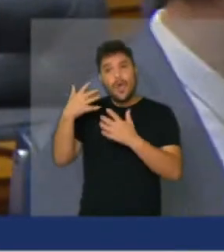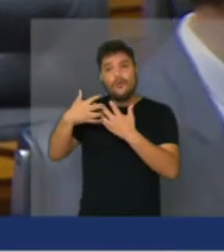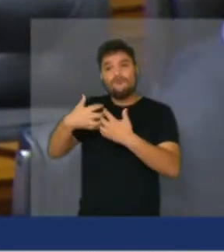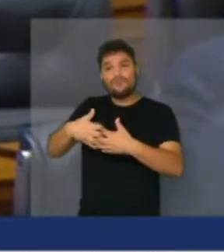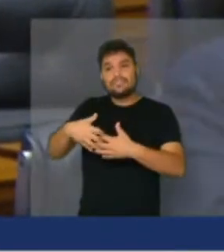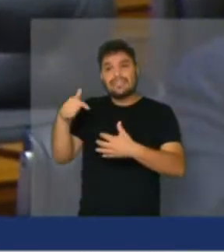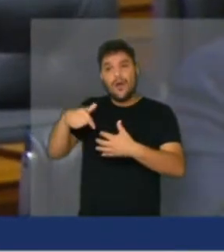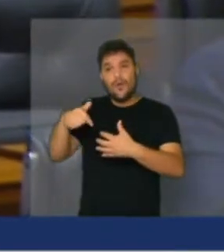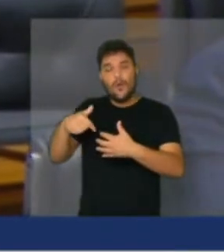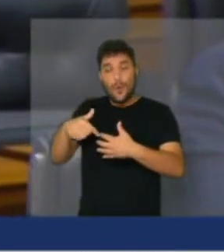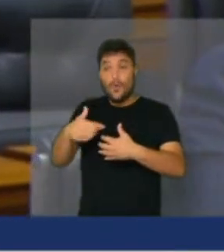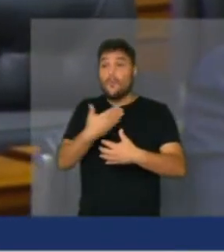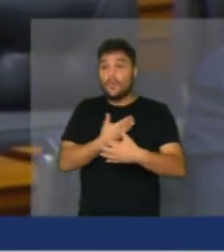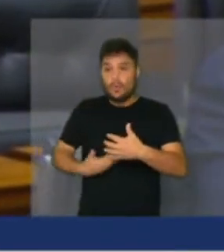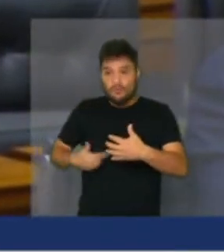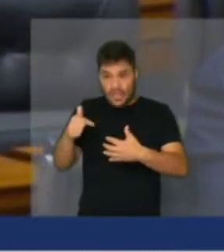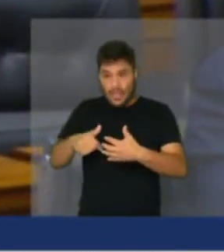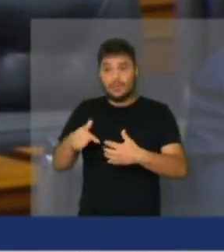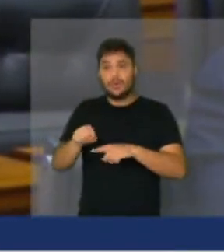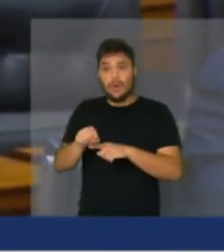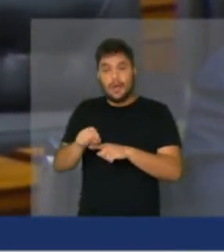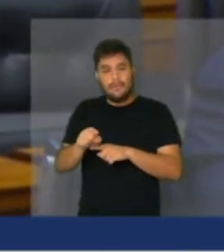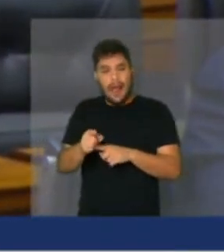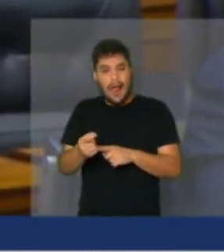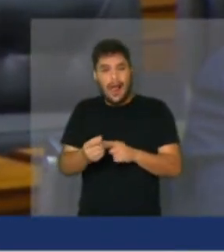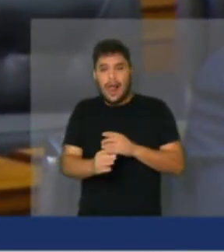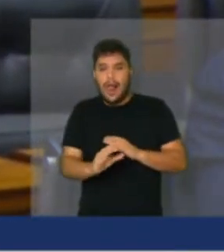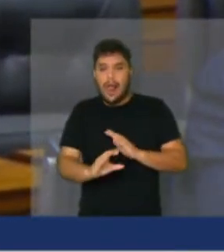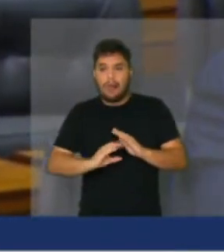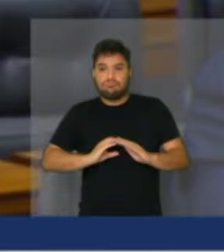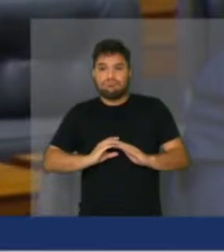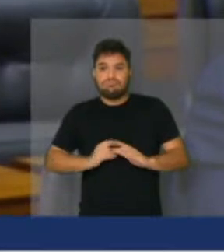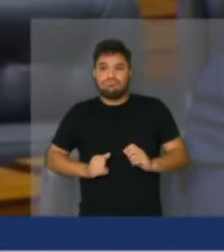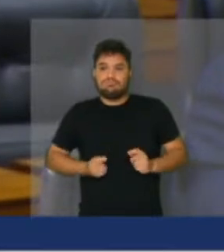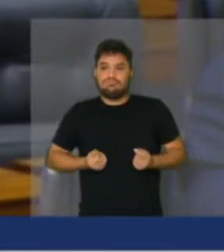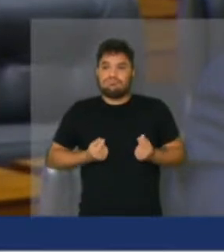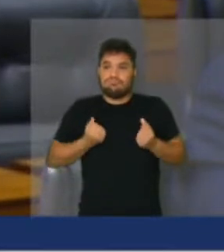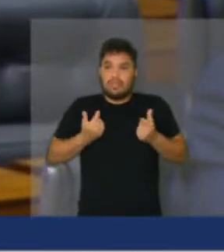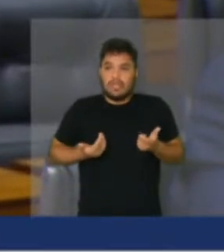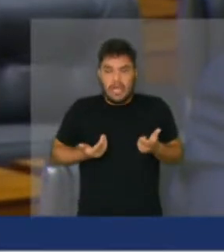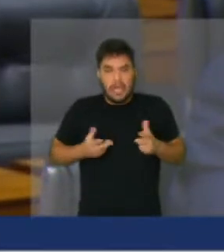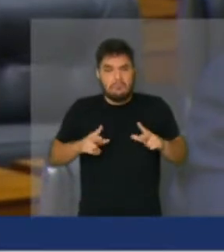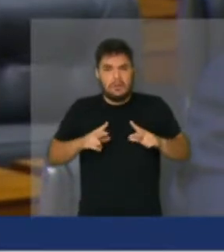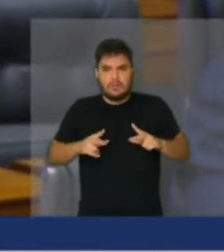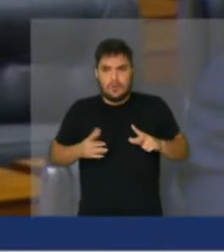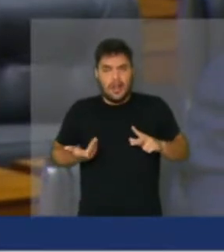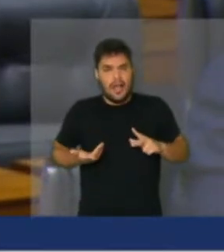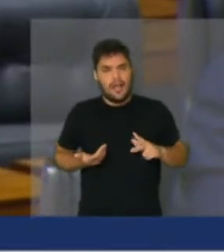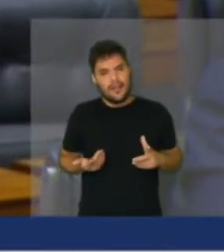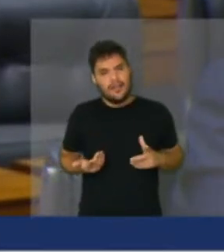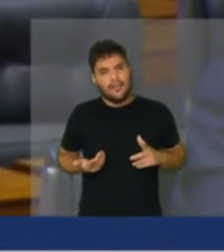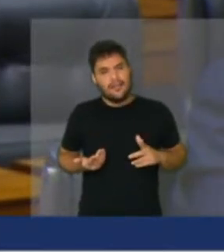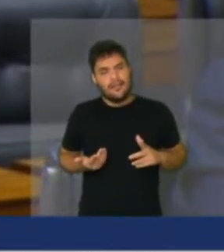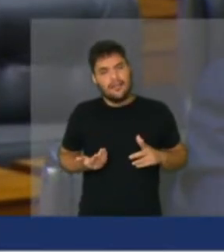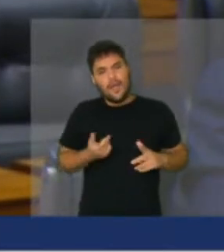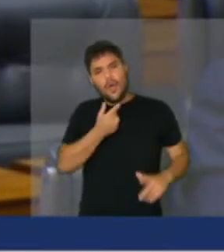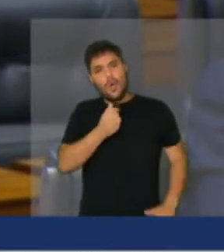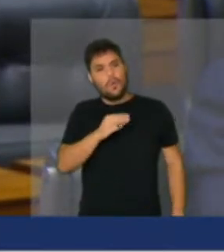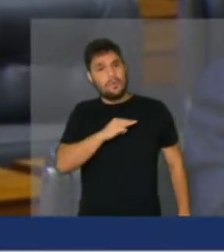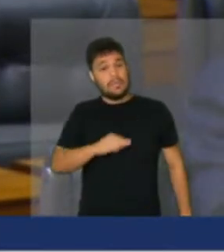ILÍCITO PARA... PARA FAVORECIMENTO... PESSOAL O MINISTRO DA ECONOMIA QUE TEM COMO TAREFA DA SUA FUNÇÃO